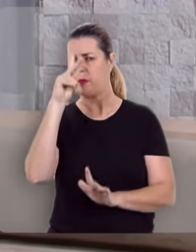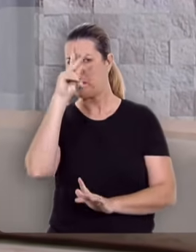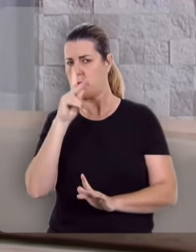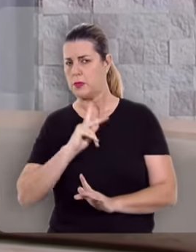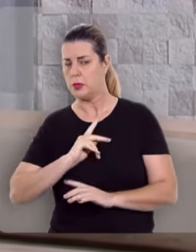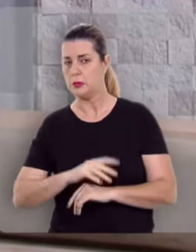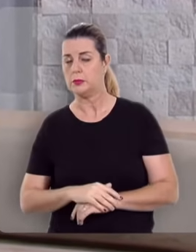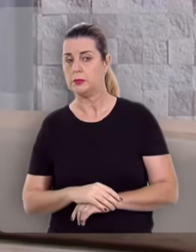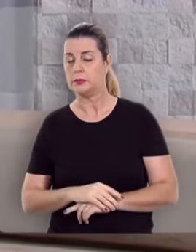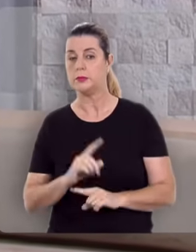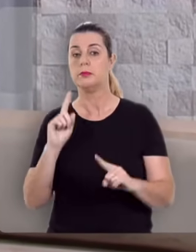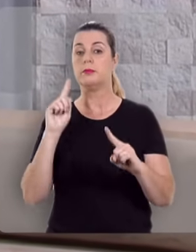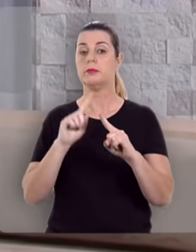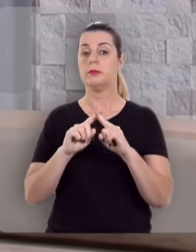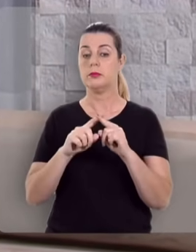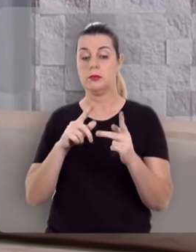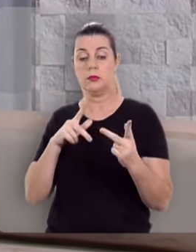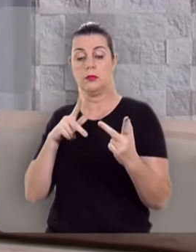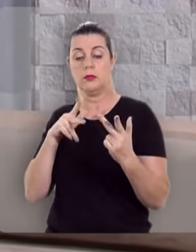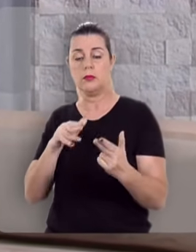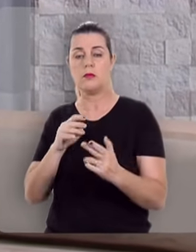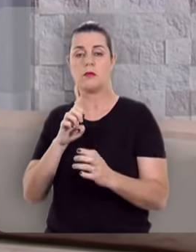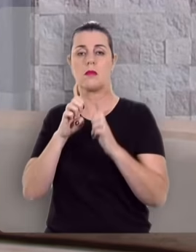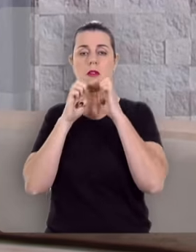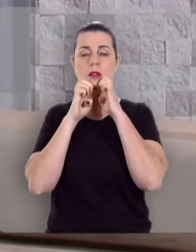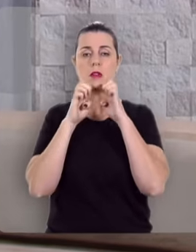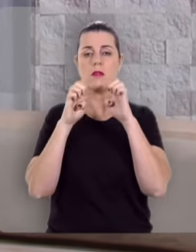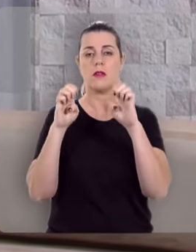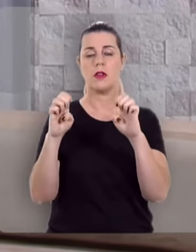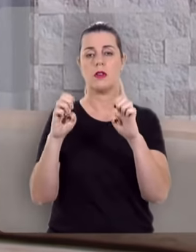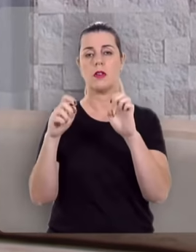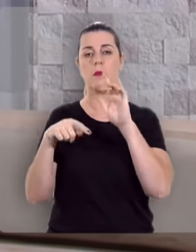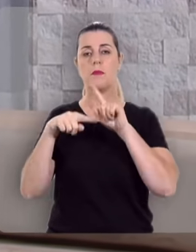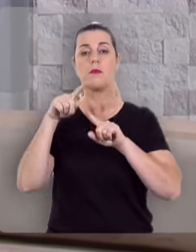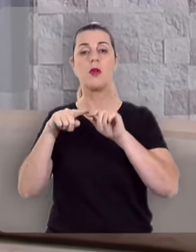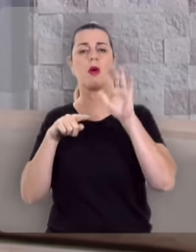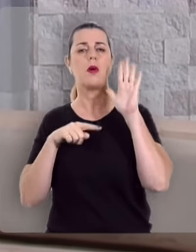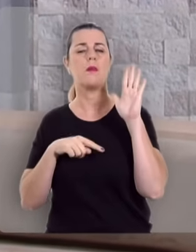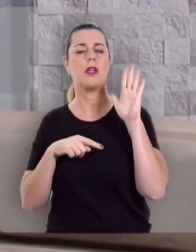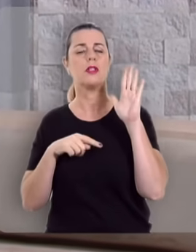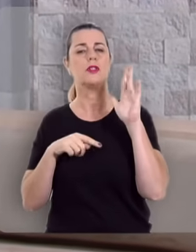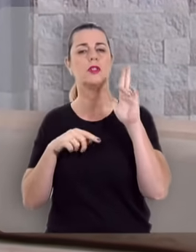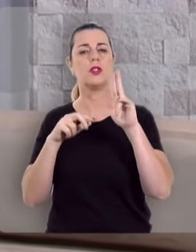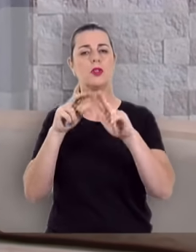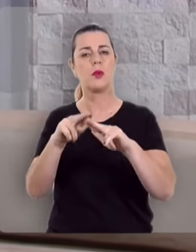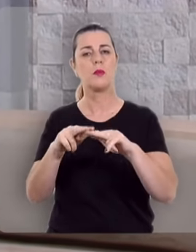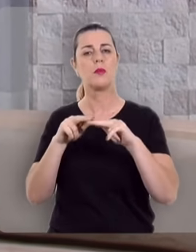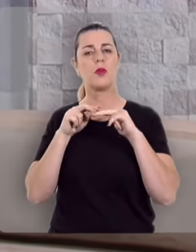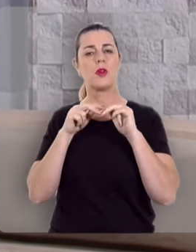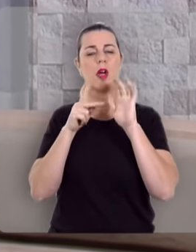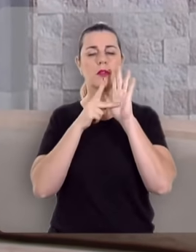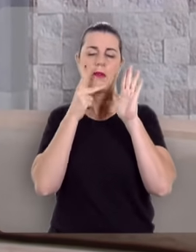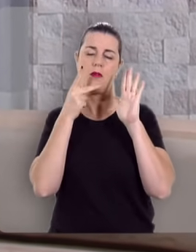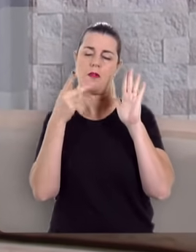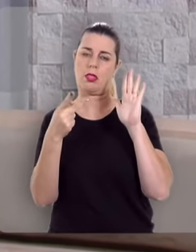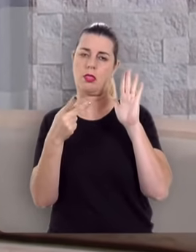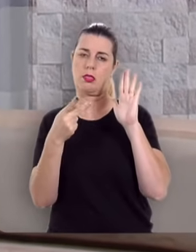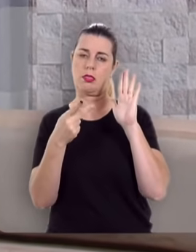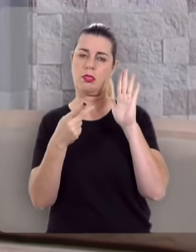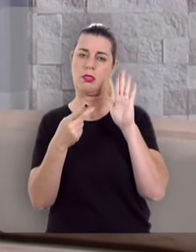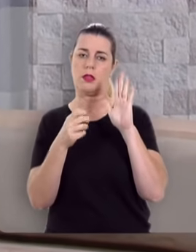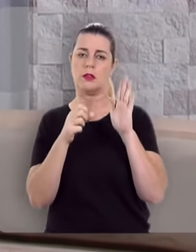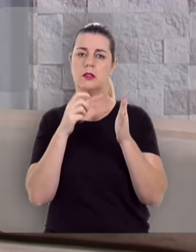porque é o mesmo Evangelho é prometido por intermédio dos Profetas nas sagradas escrituras